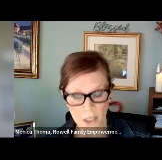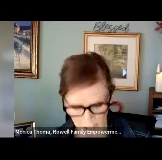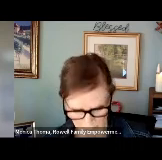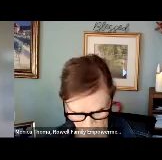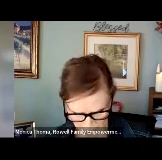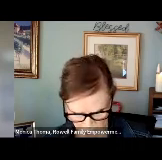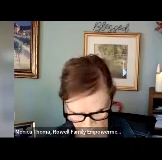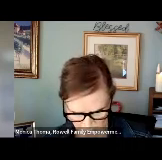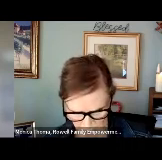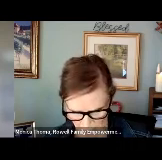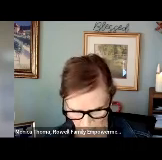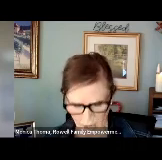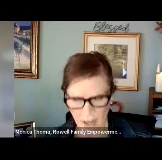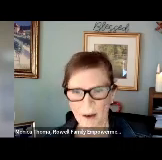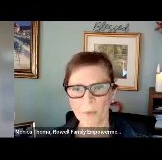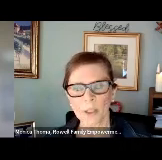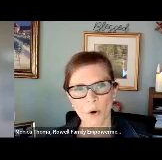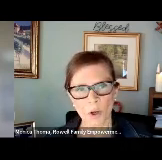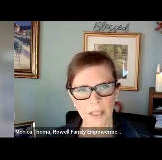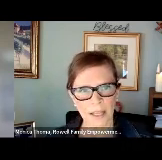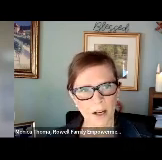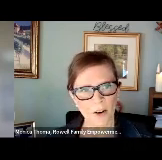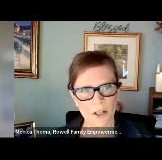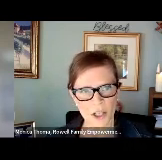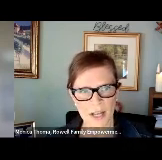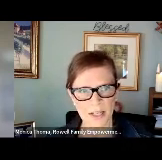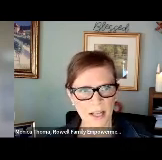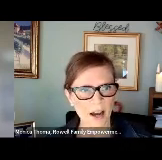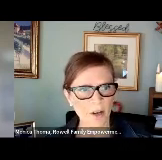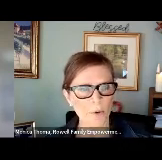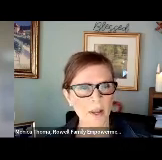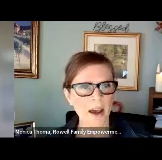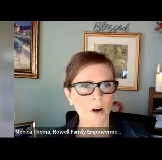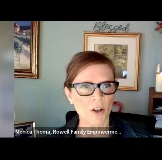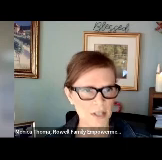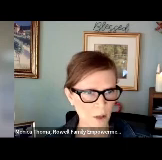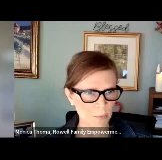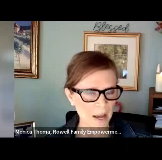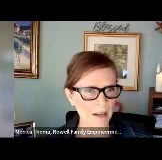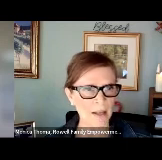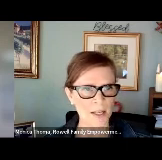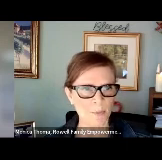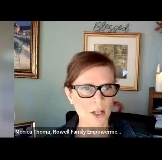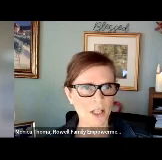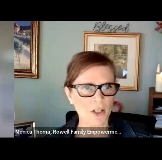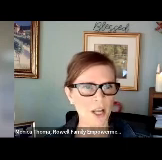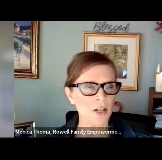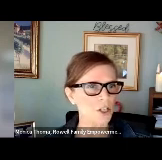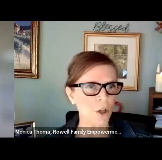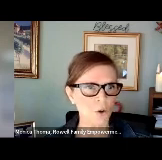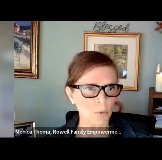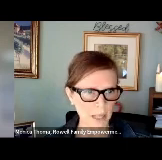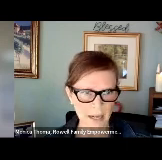con la educación especial localmente aquí en el condado de Shasta tenemos nuestro